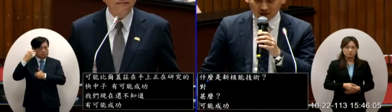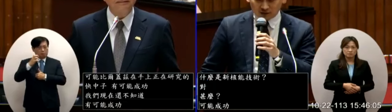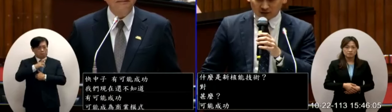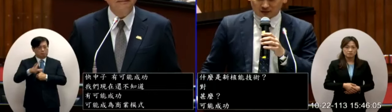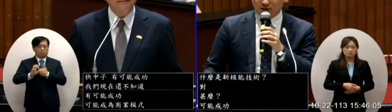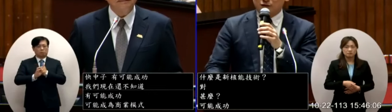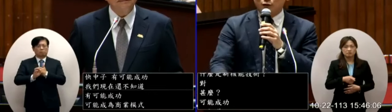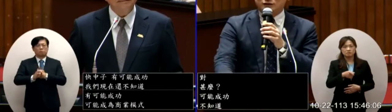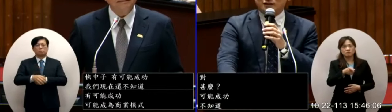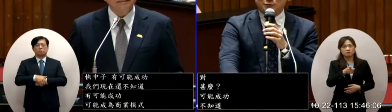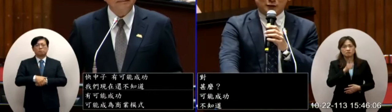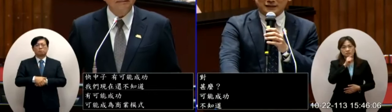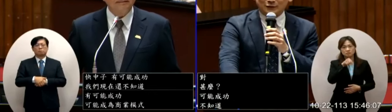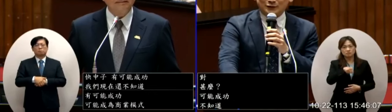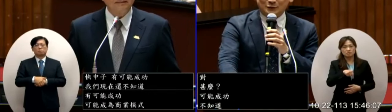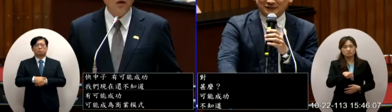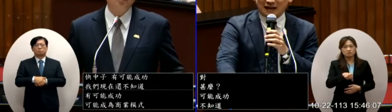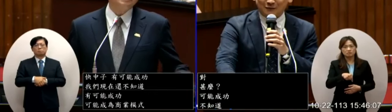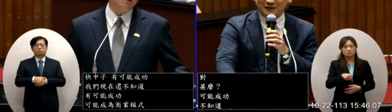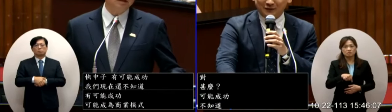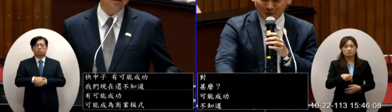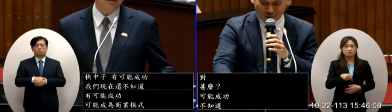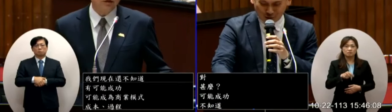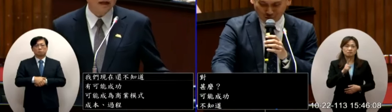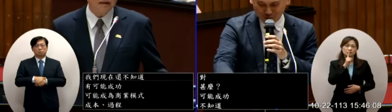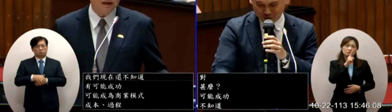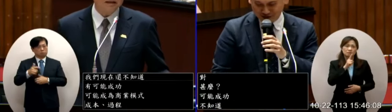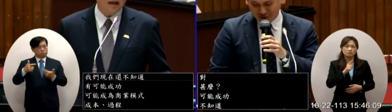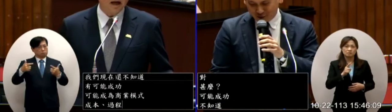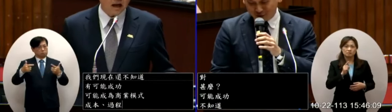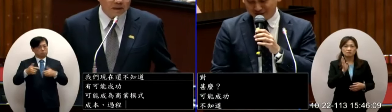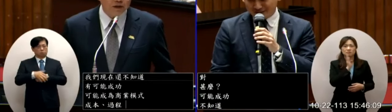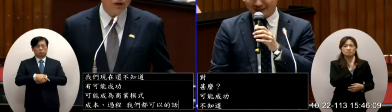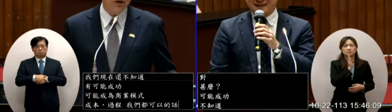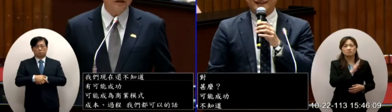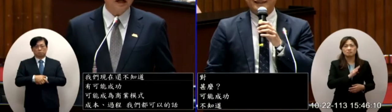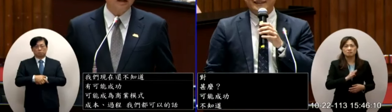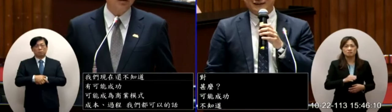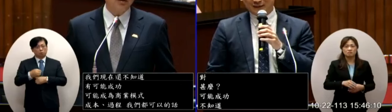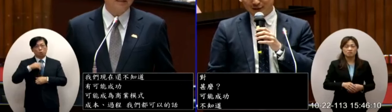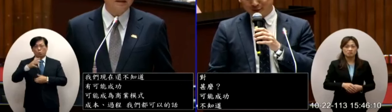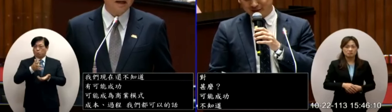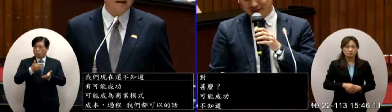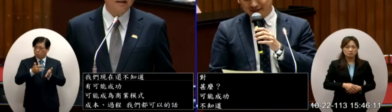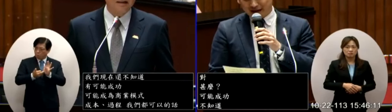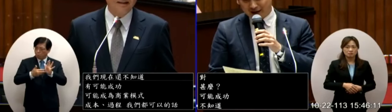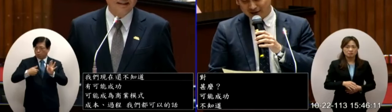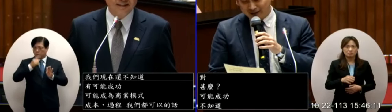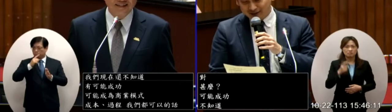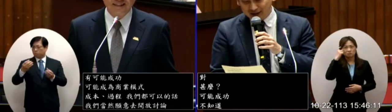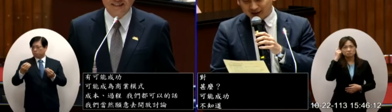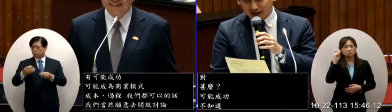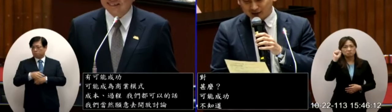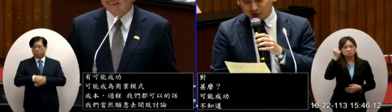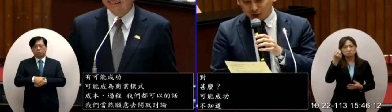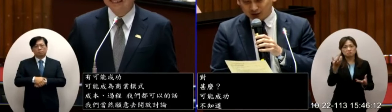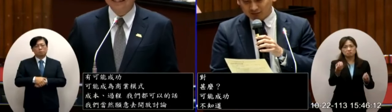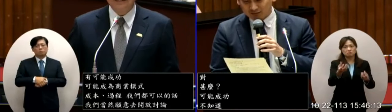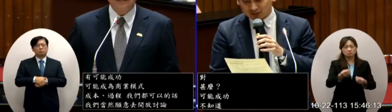那你講這個有講跟沒講有什麼差別 我講沒講有可能沒講 我不知道你講這個有什麼意義 第二個你說